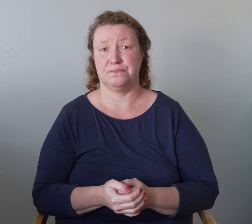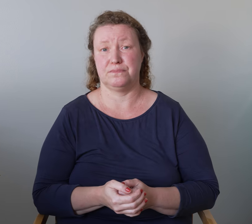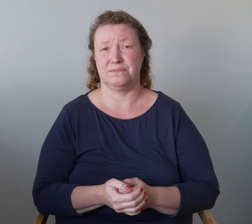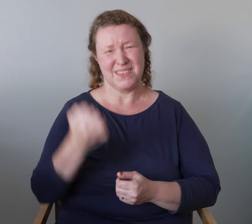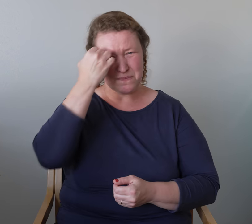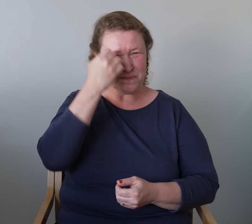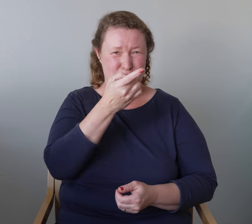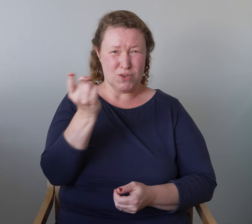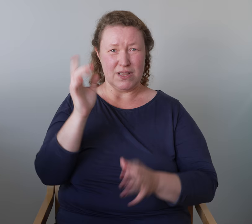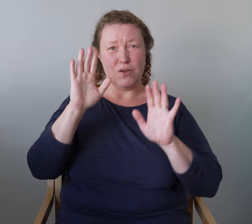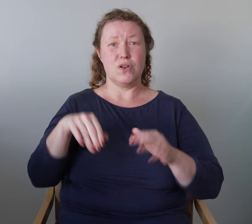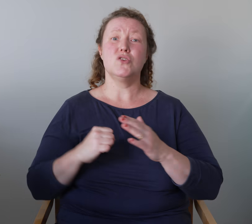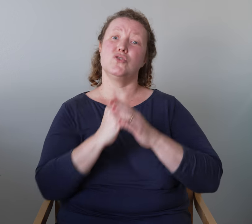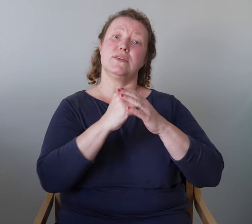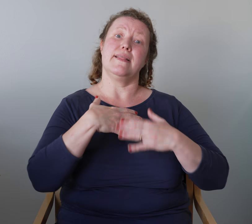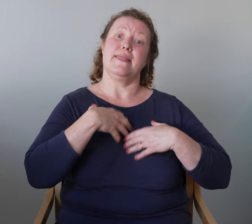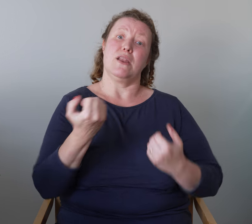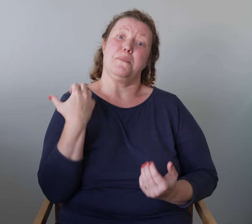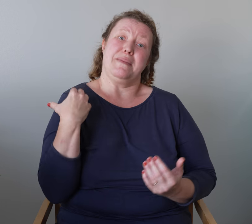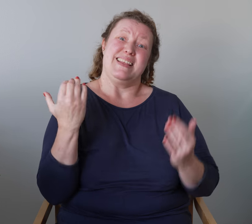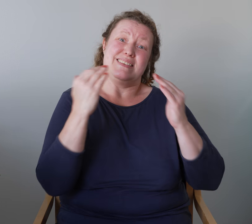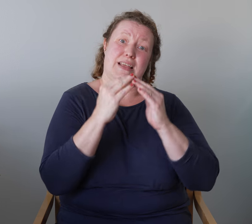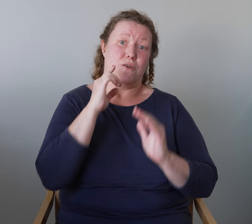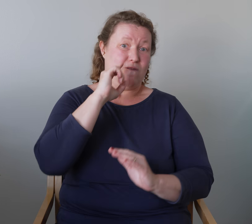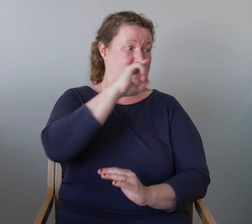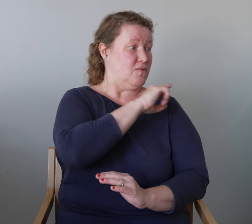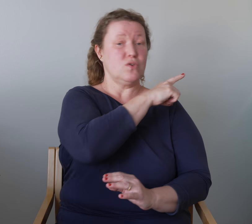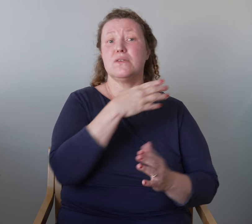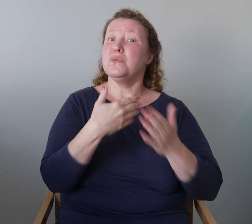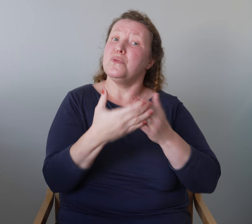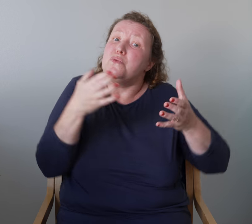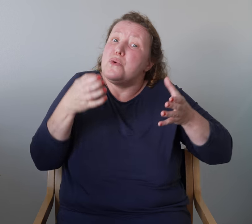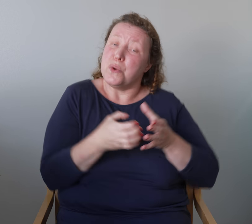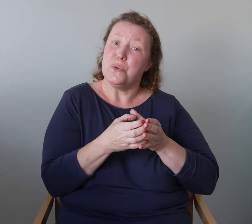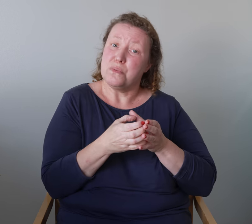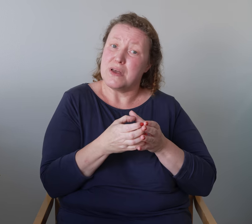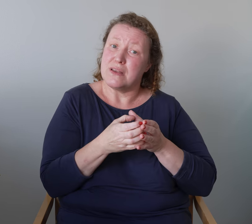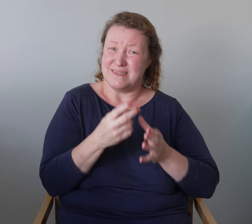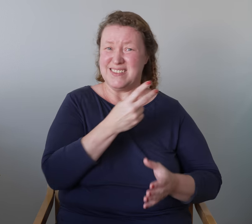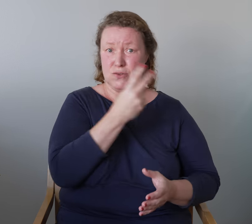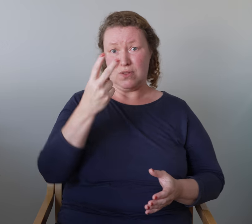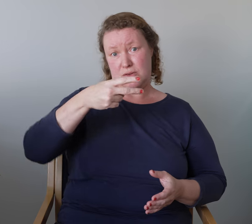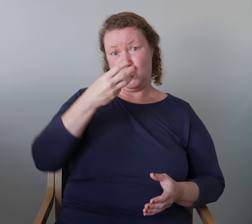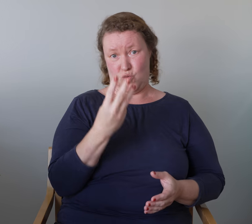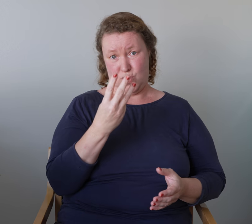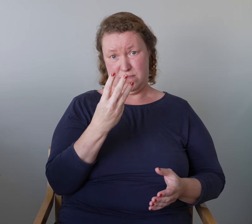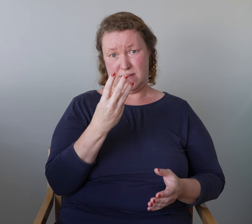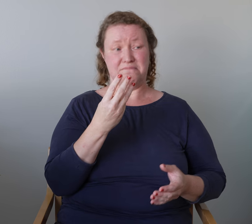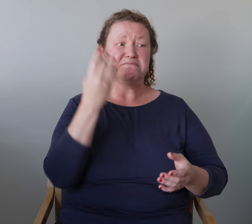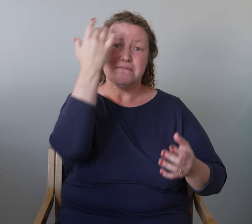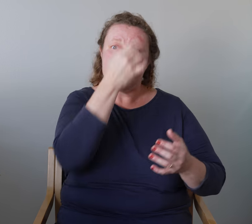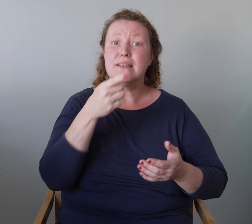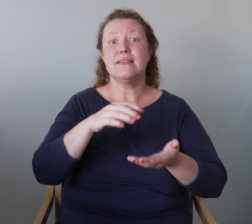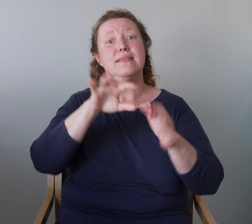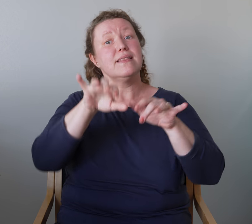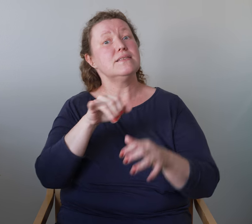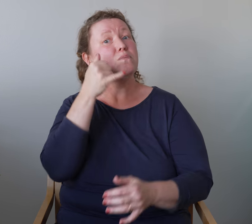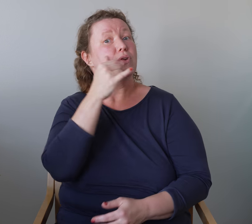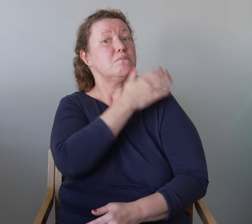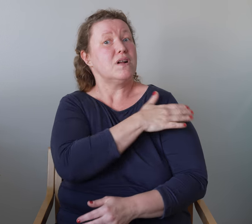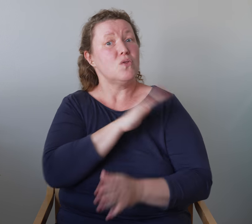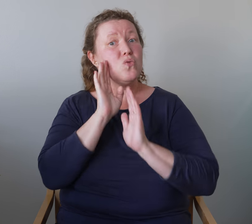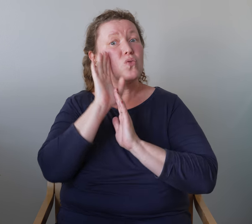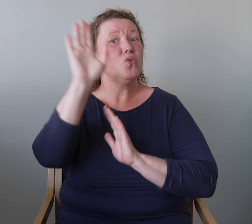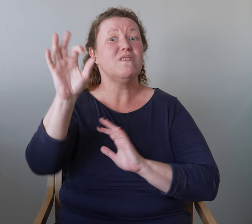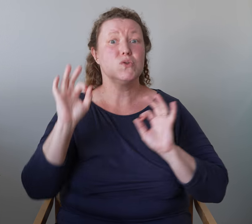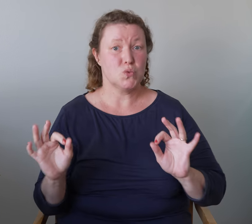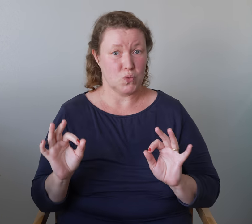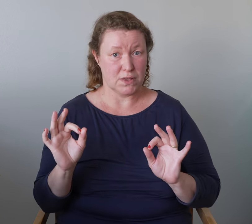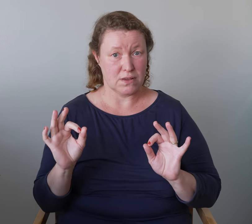Sosiaali- ja terveysministeriö perusti 2023 työryhmän pohtimaan tekstipuhelupalvelun tulevaisuutta.